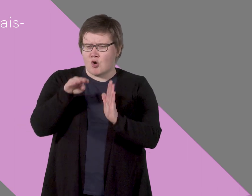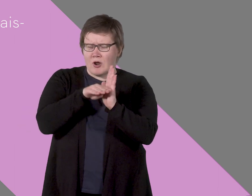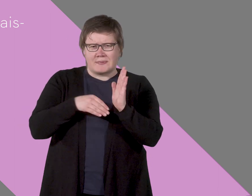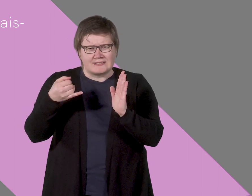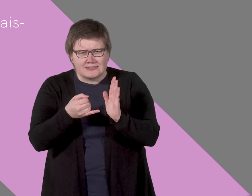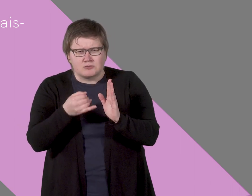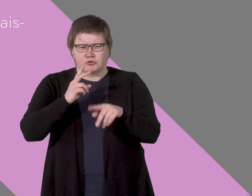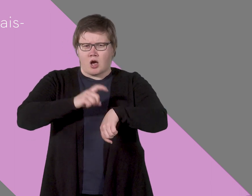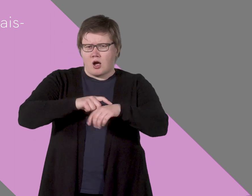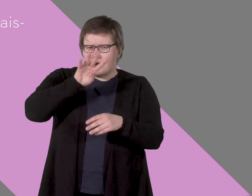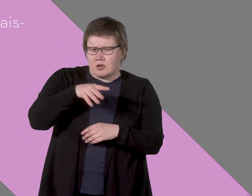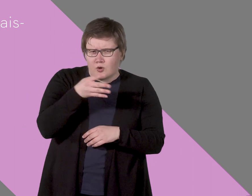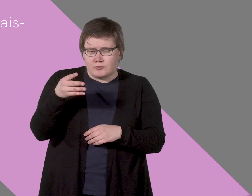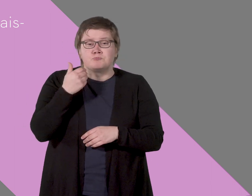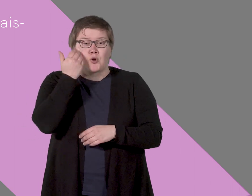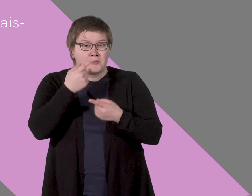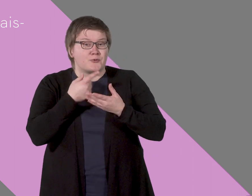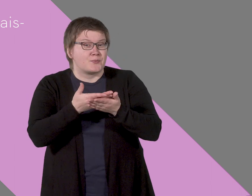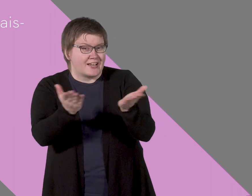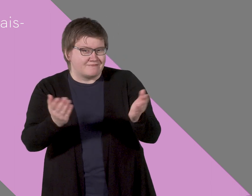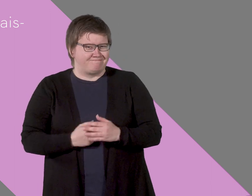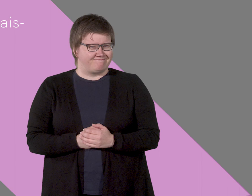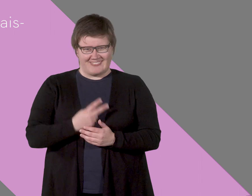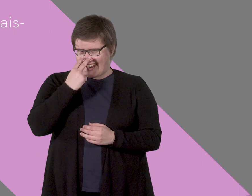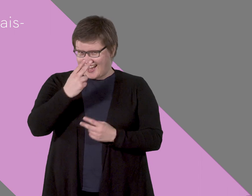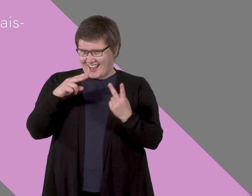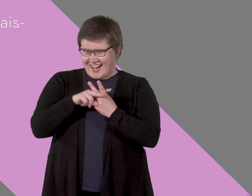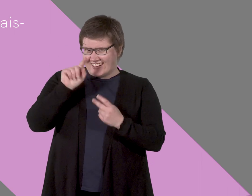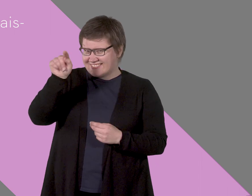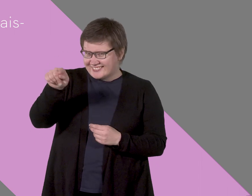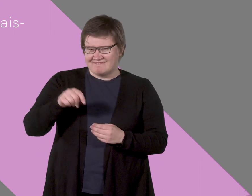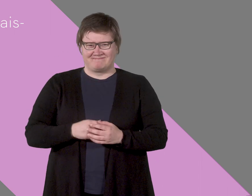Ohjelmisto ja tarkempi aikataulu julkaistaan lähempänä. Lahdessa nähdään!